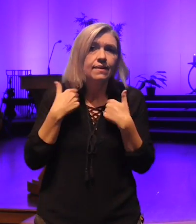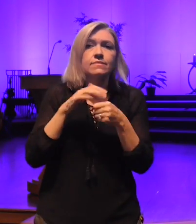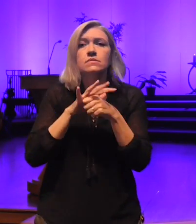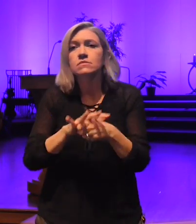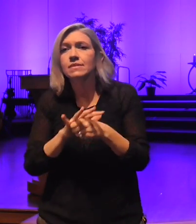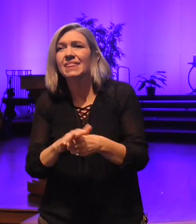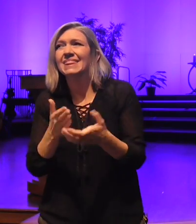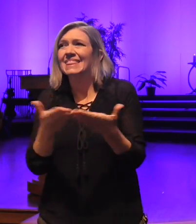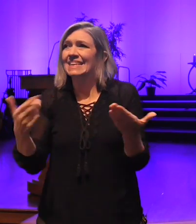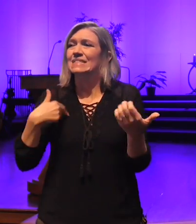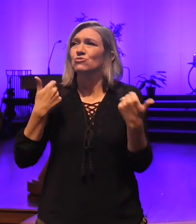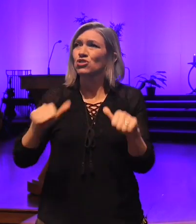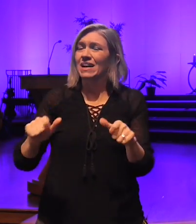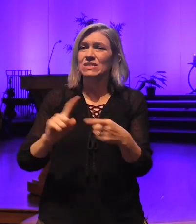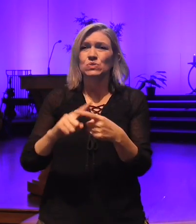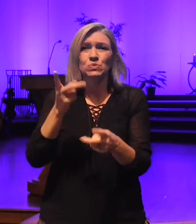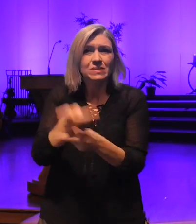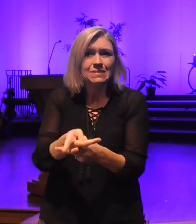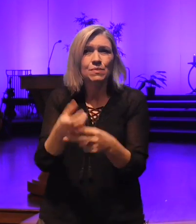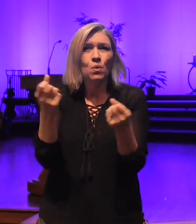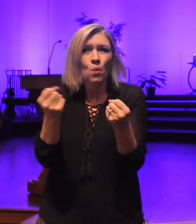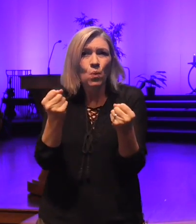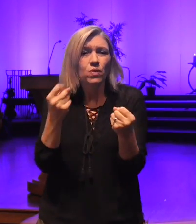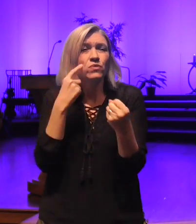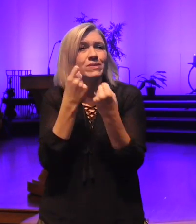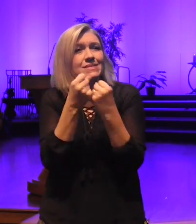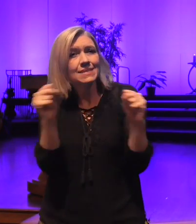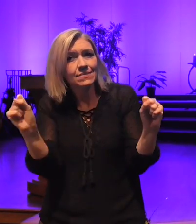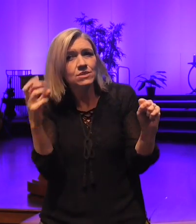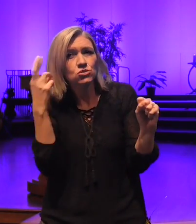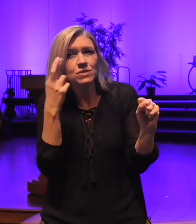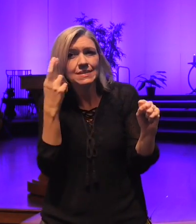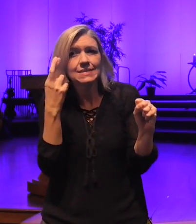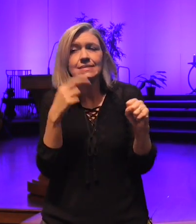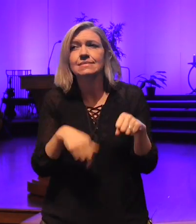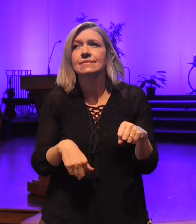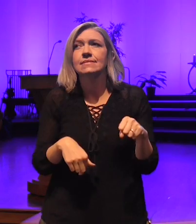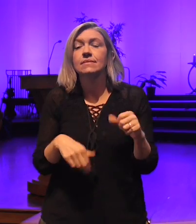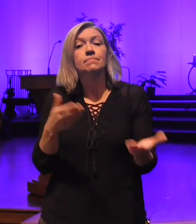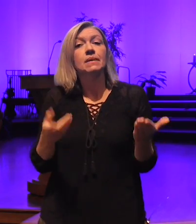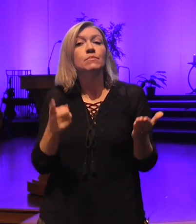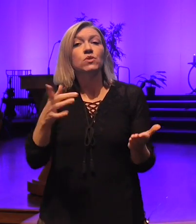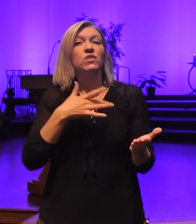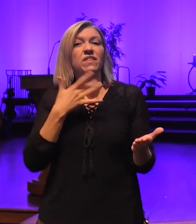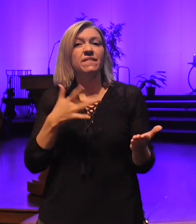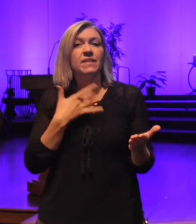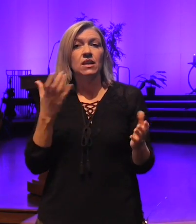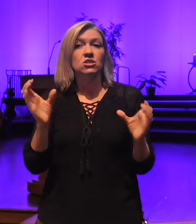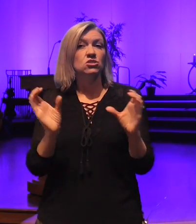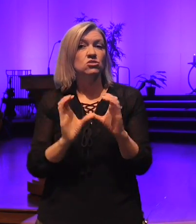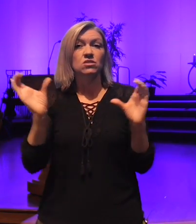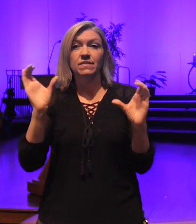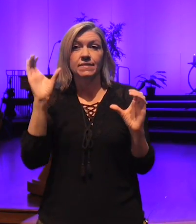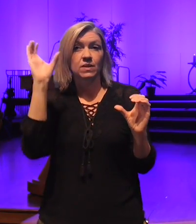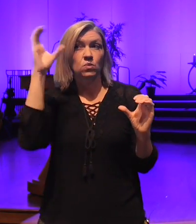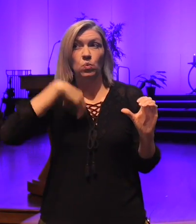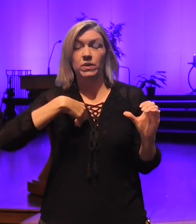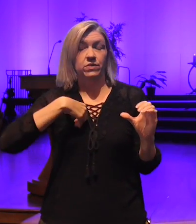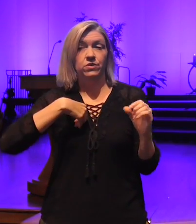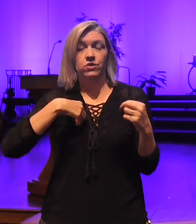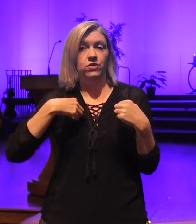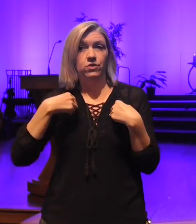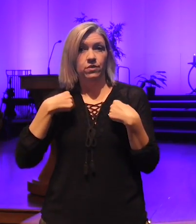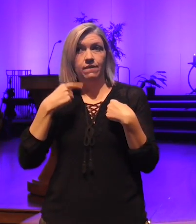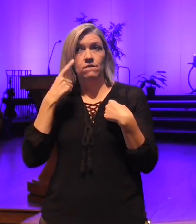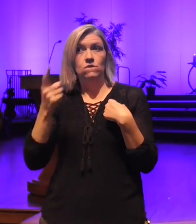de consolidar por razones de seguridad y protección y es posible que te sientas como un bicho raro certificado por lanzar una